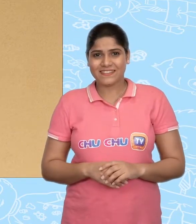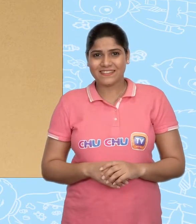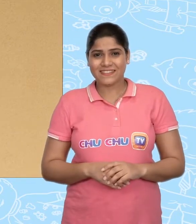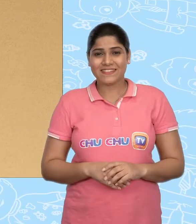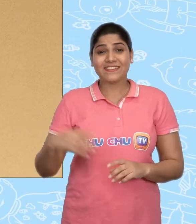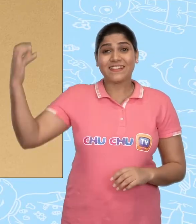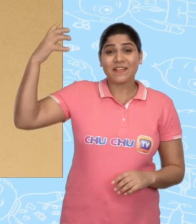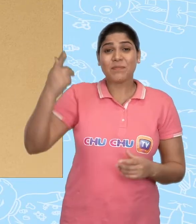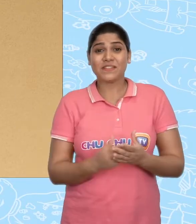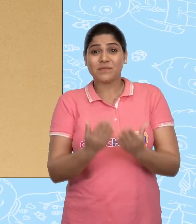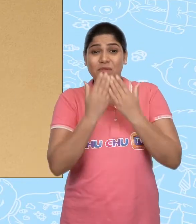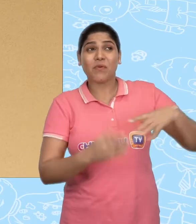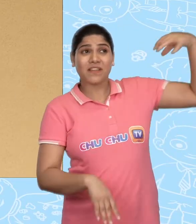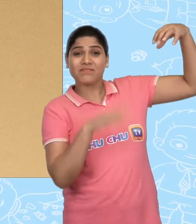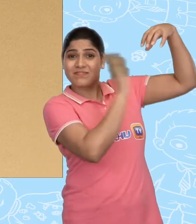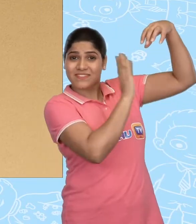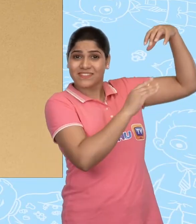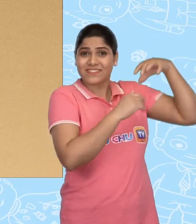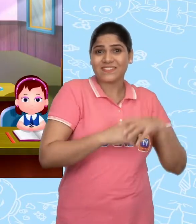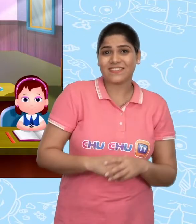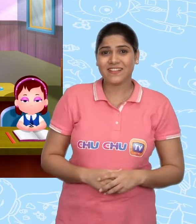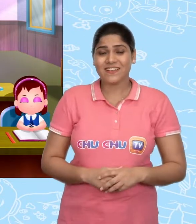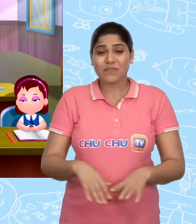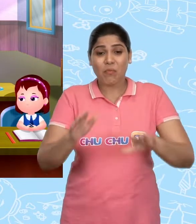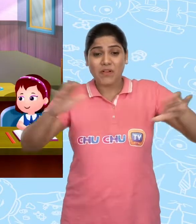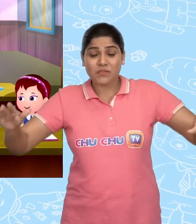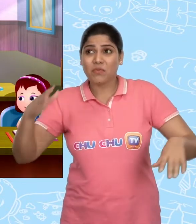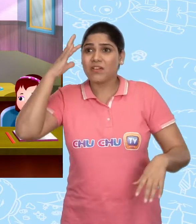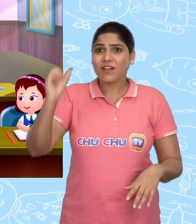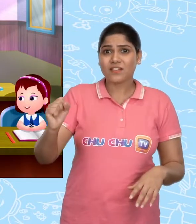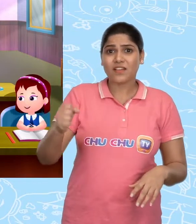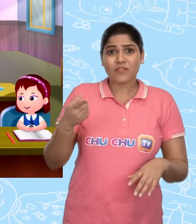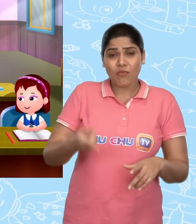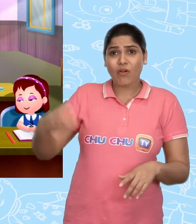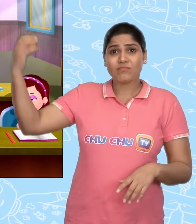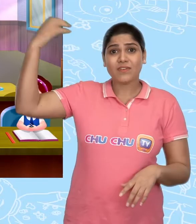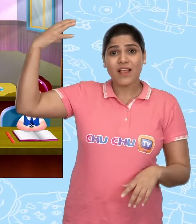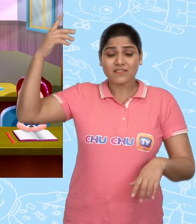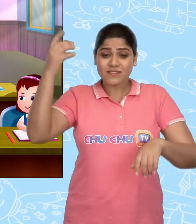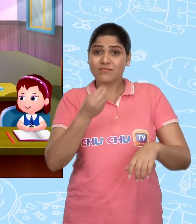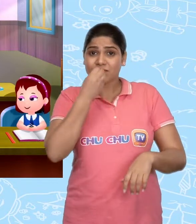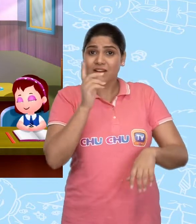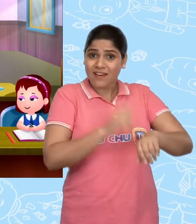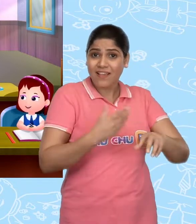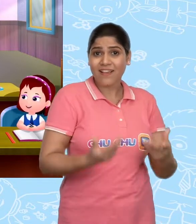दिन मे जब school bell बजी तो बच्चो तो बच्चो को याद आया कि वो lunch का समय था